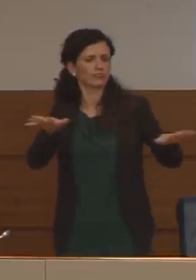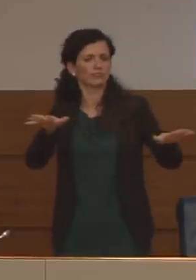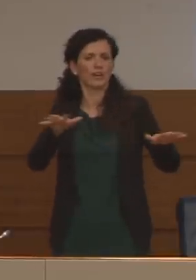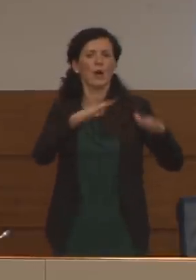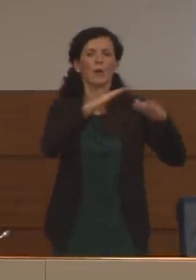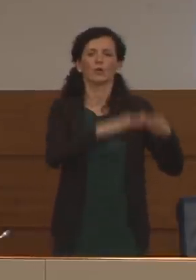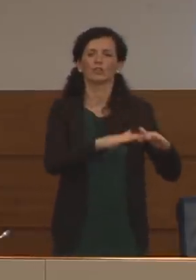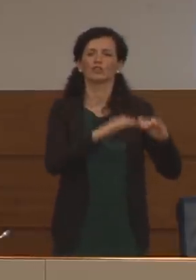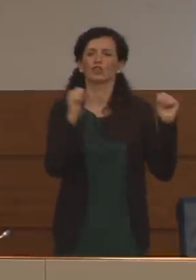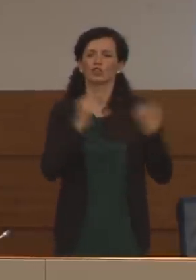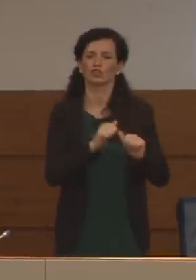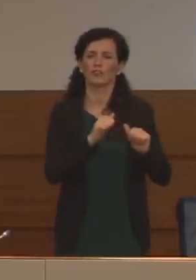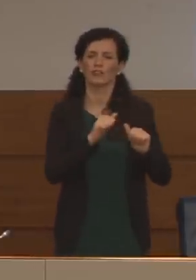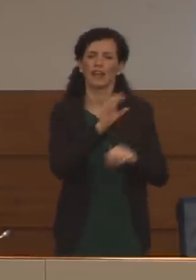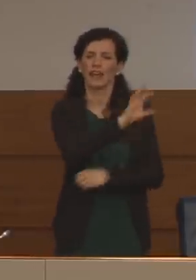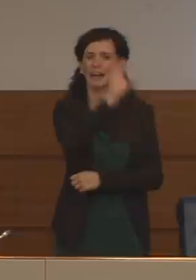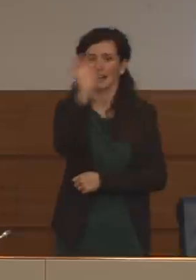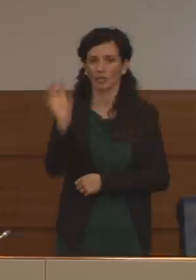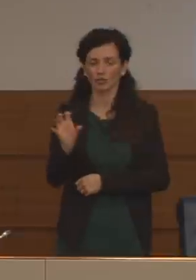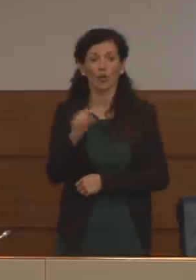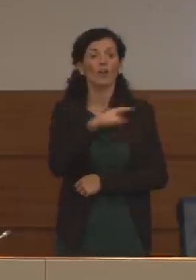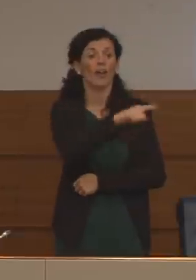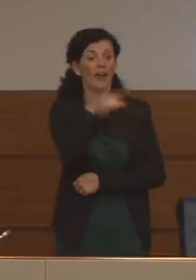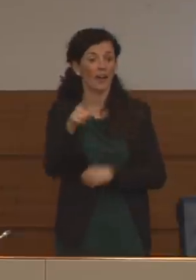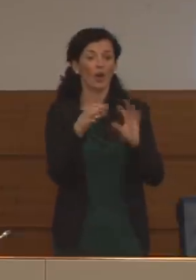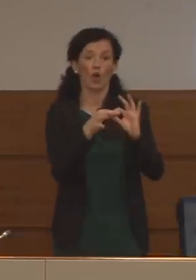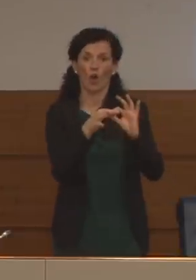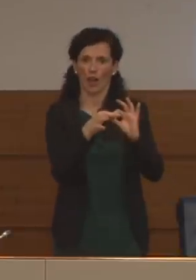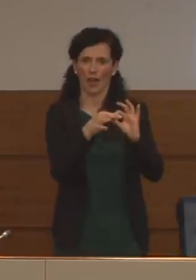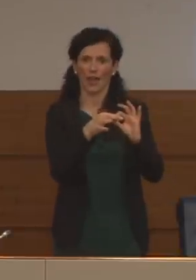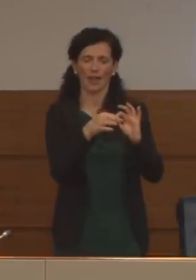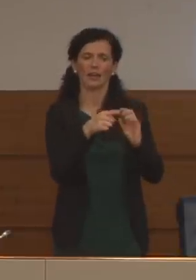regionali quindi i colleghi delle regioni hanno elaborato anche loro un